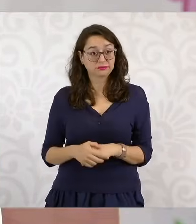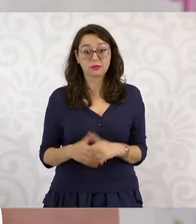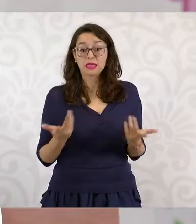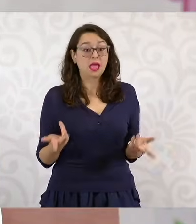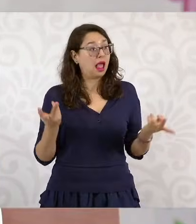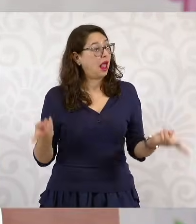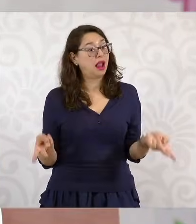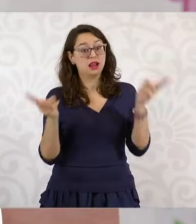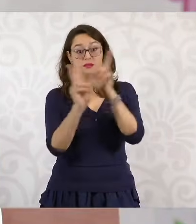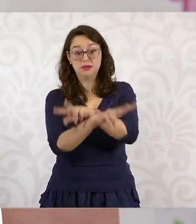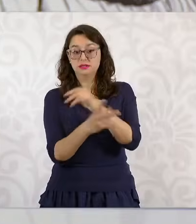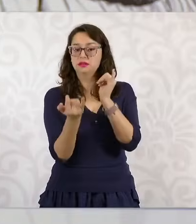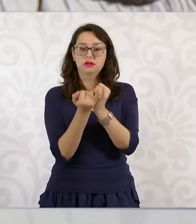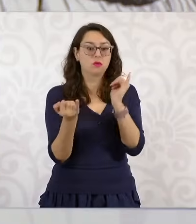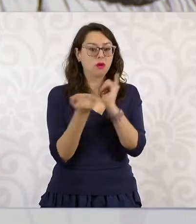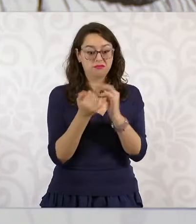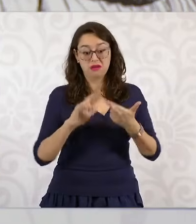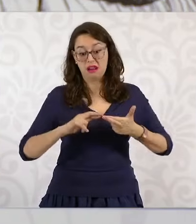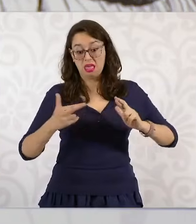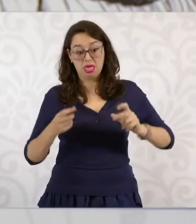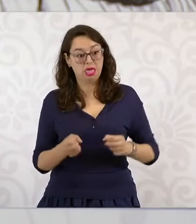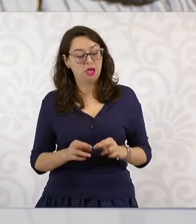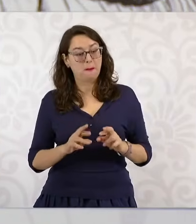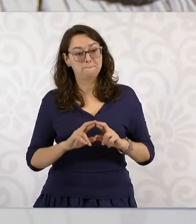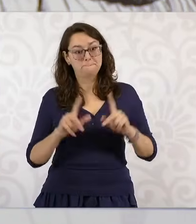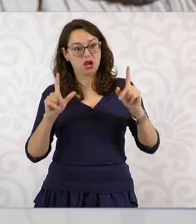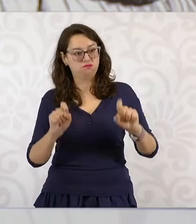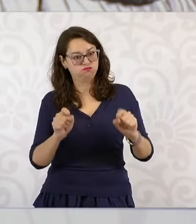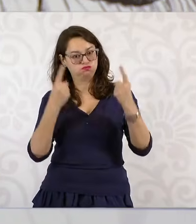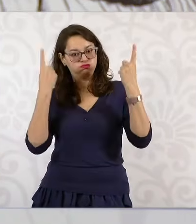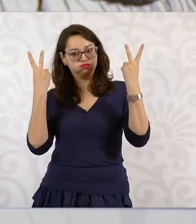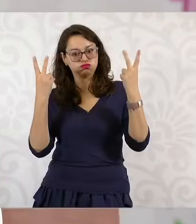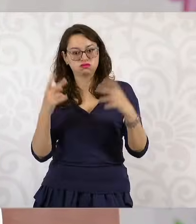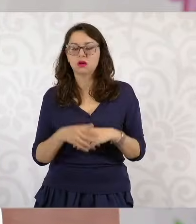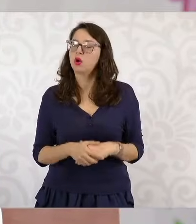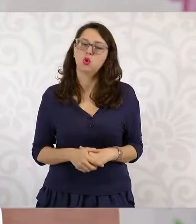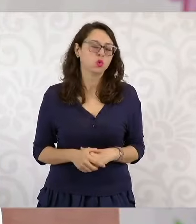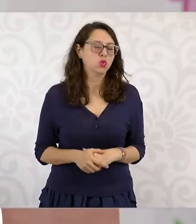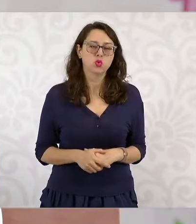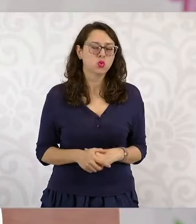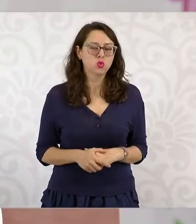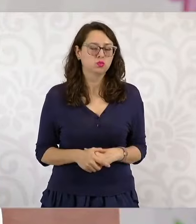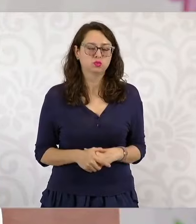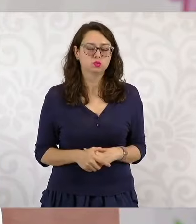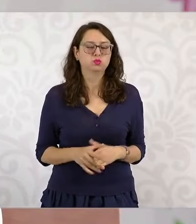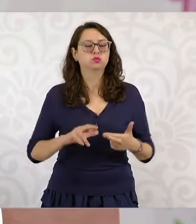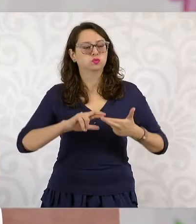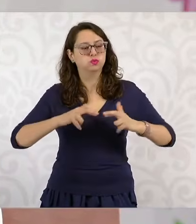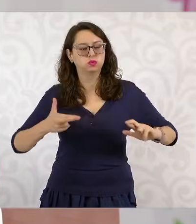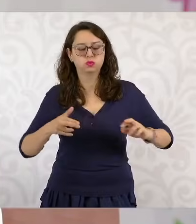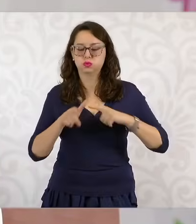que también se van a quedar con las ganas, porque lo que hay que poner respetando nuestra soberanía,